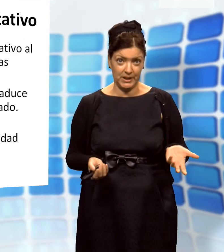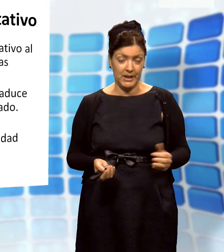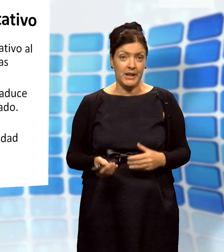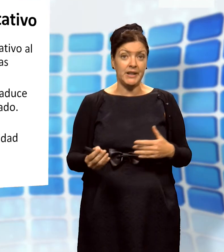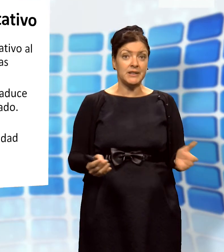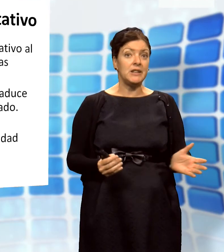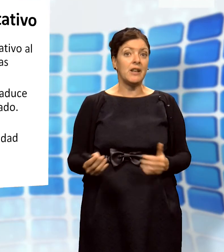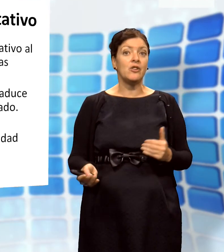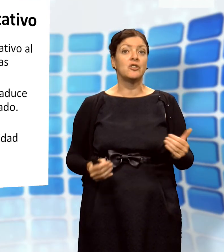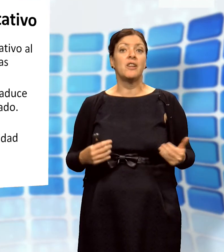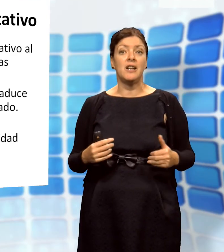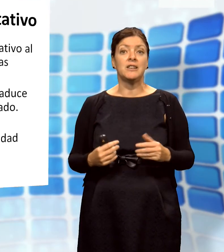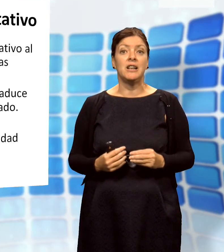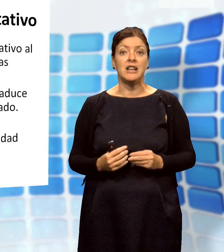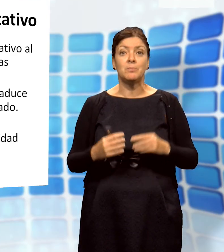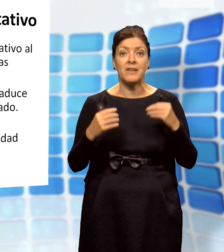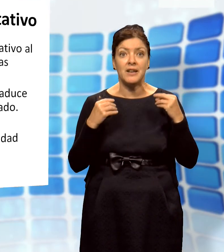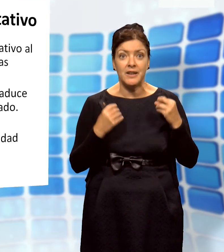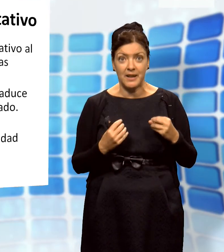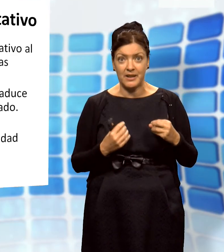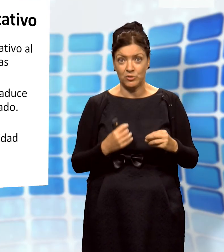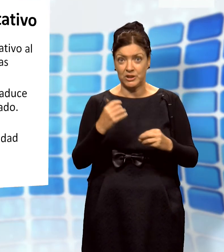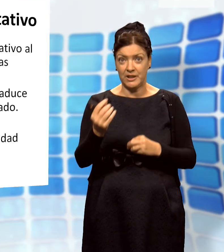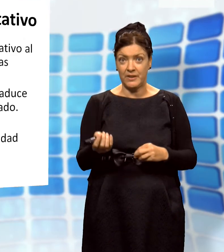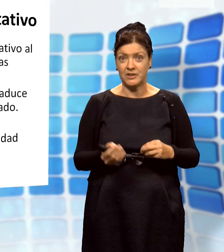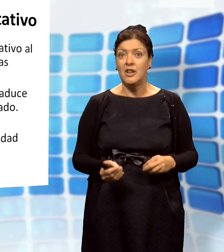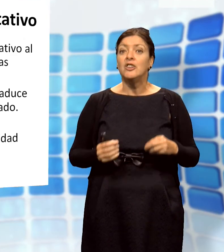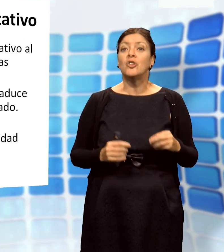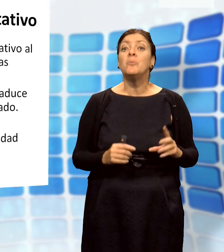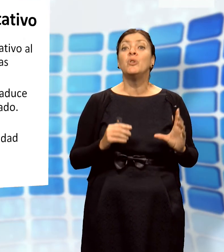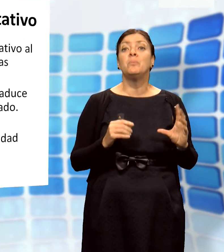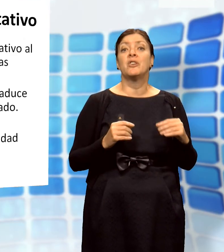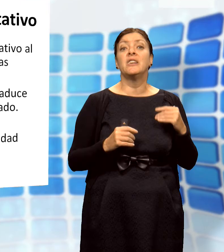de las personas. En esas interacciones sociales, la espacialidad y sus distancias son muy importantes